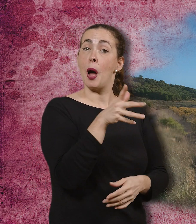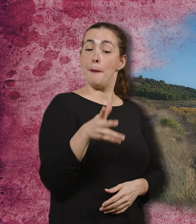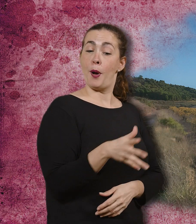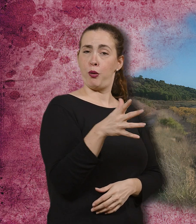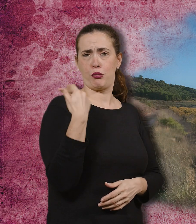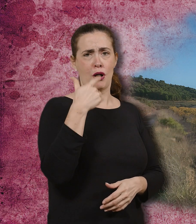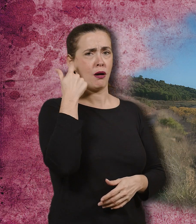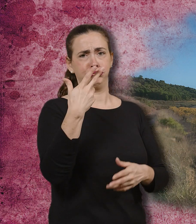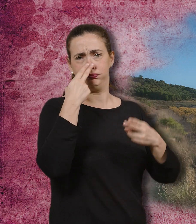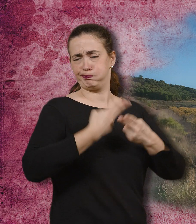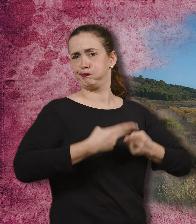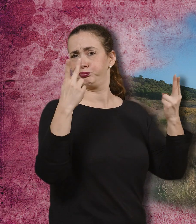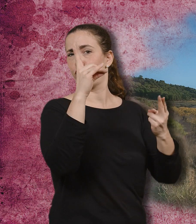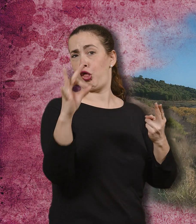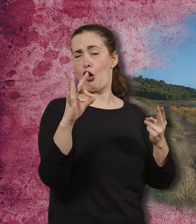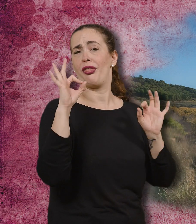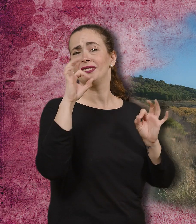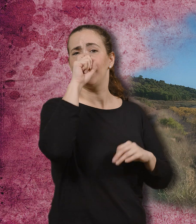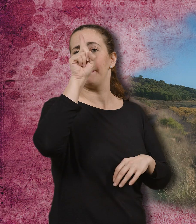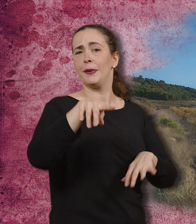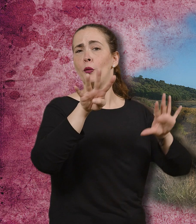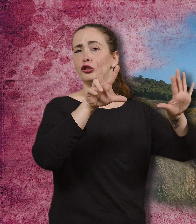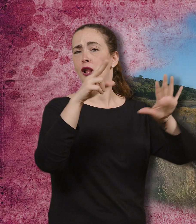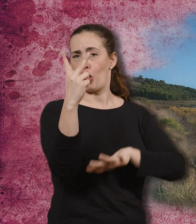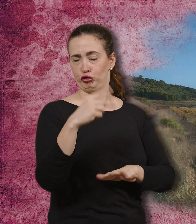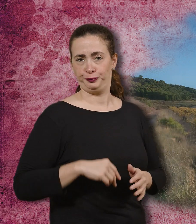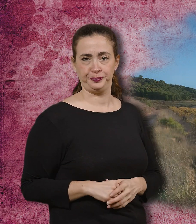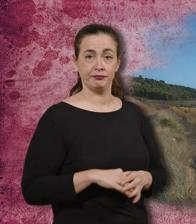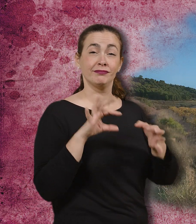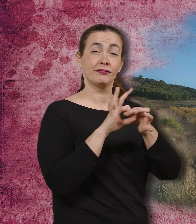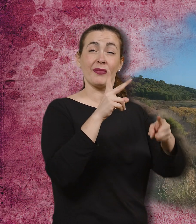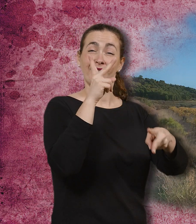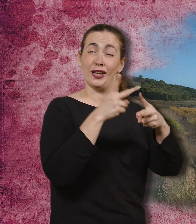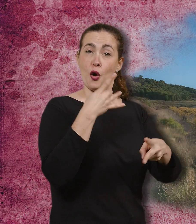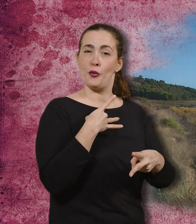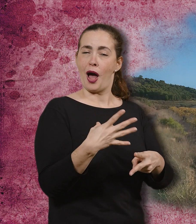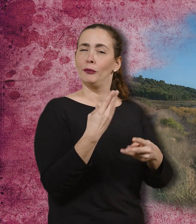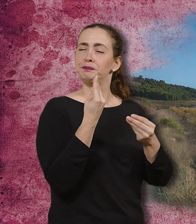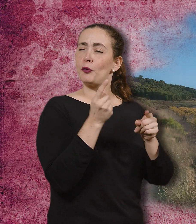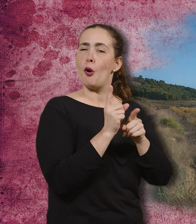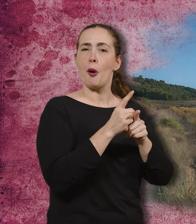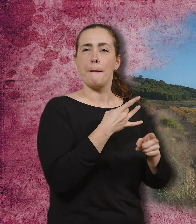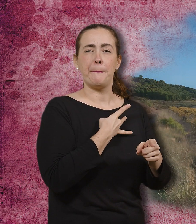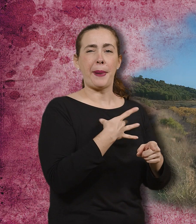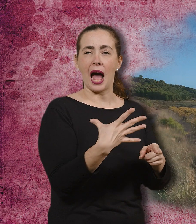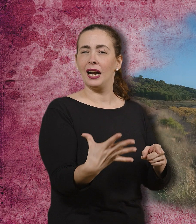per la Denominació d'Origen Terra Alta des de 1982. Els blancs són vins de color pàl·lid,